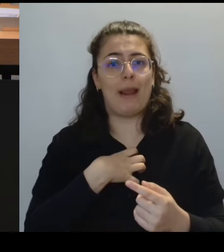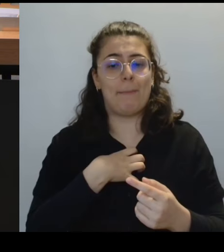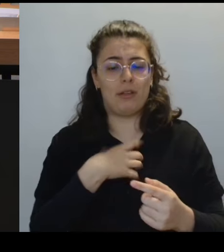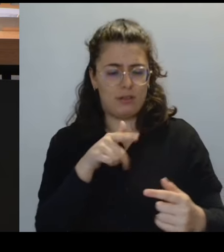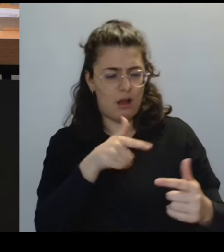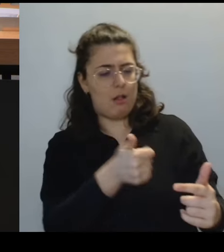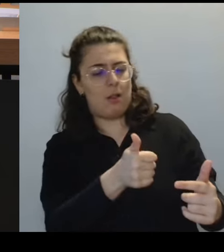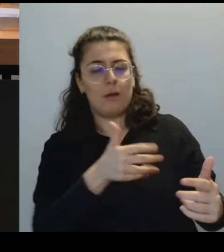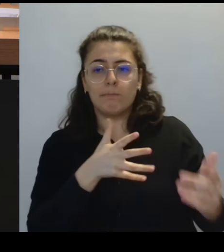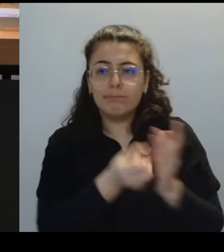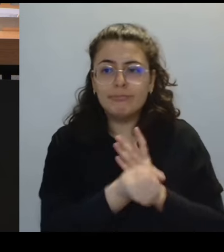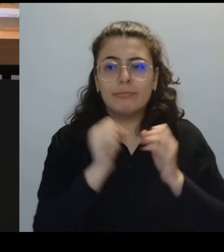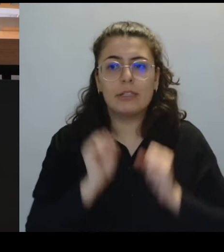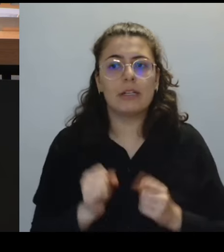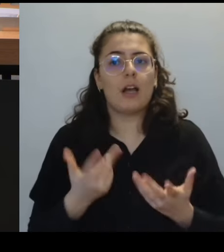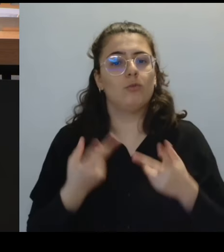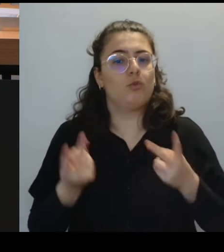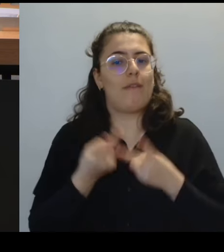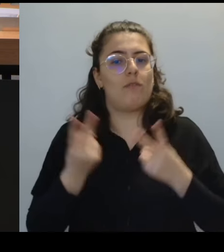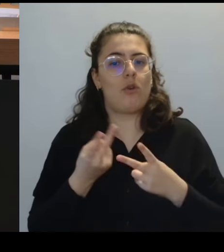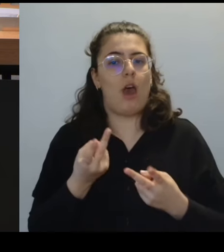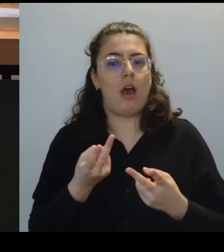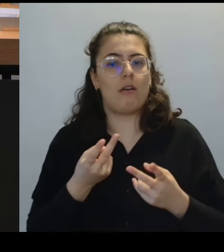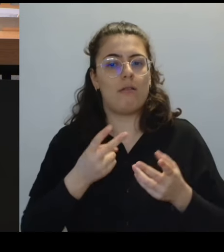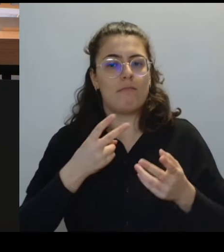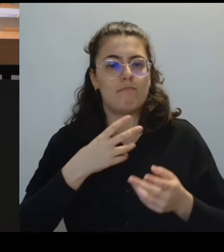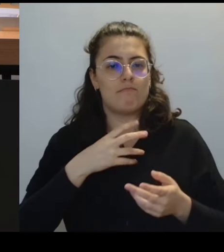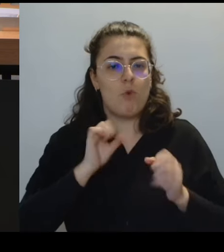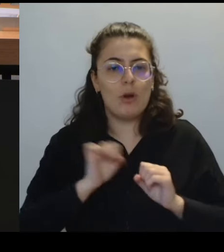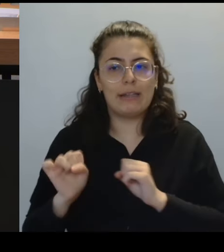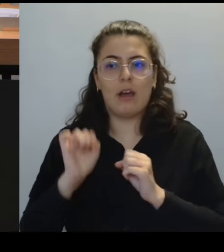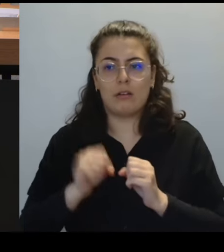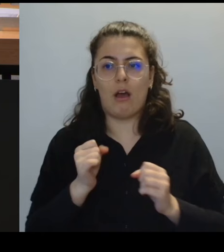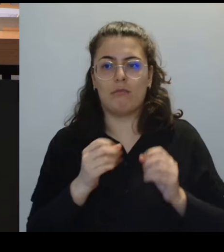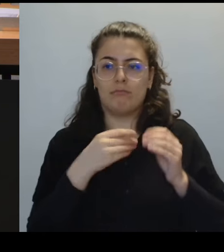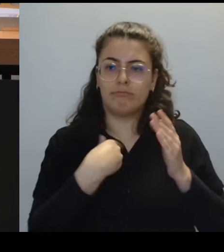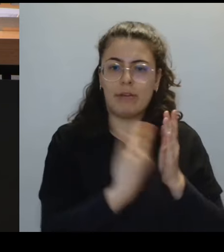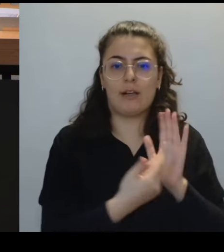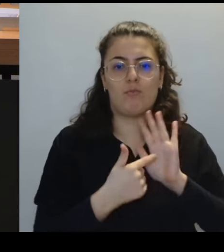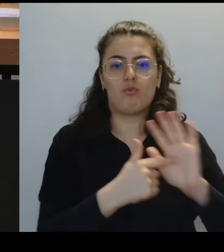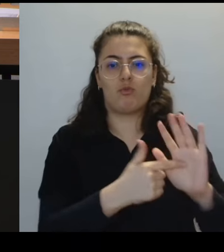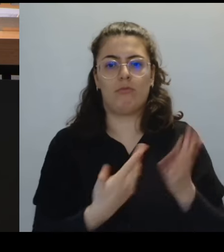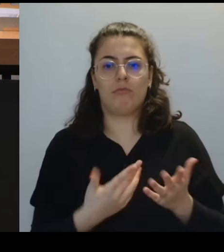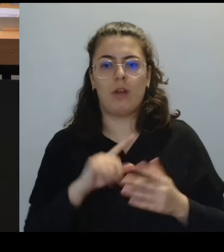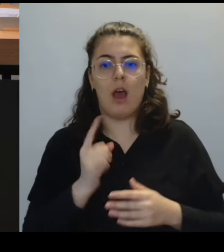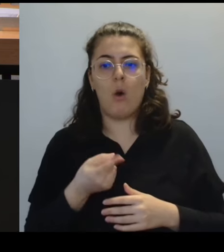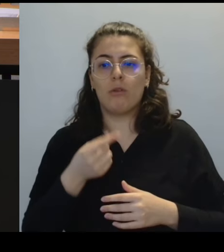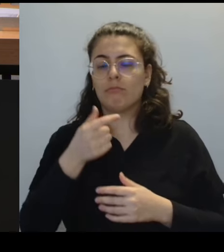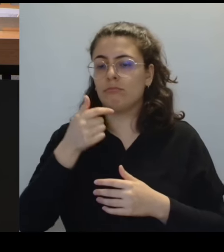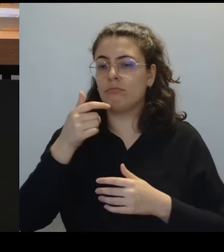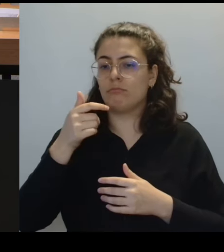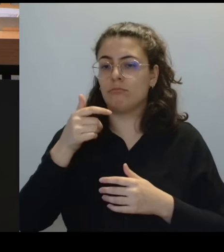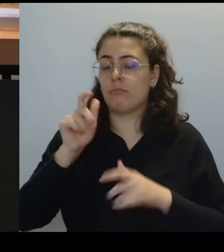identifizieren, Problemen vorzubeugen und Gesundheitskompetenz von jungen Menschen und ihren Eltern zu stärken, um so eine